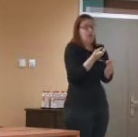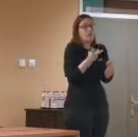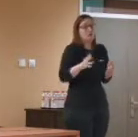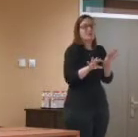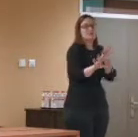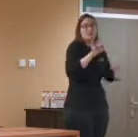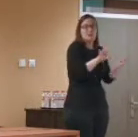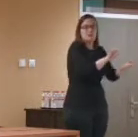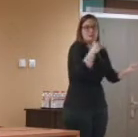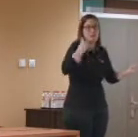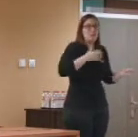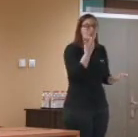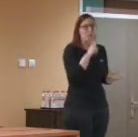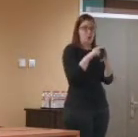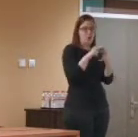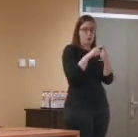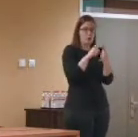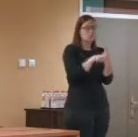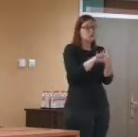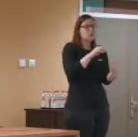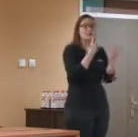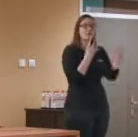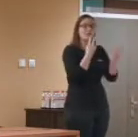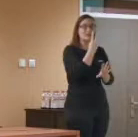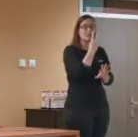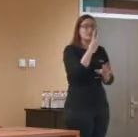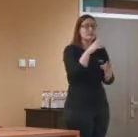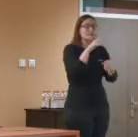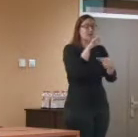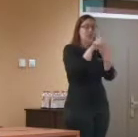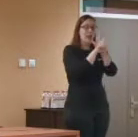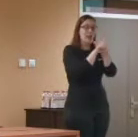ejemplos: la decisión en el año 97 de cambiar la ley de Cajas provocó que